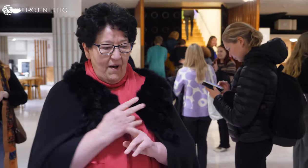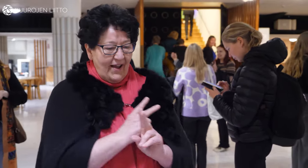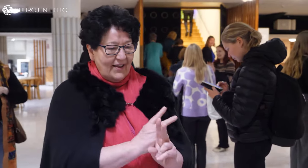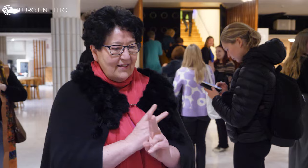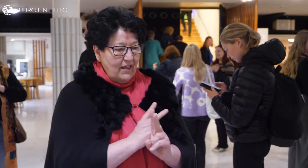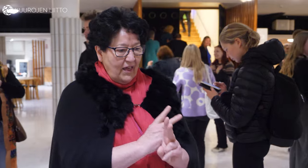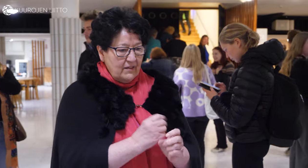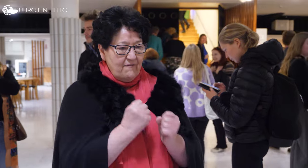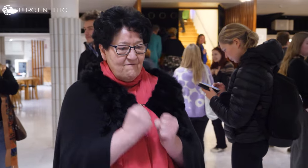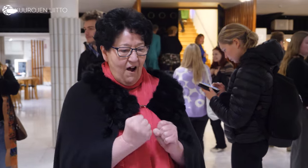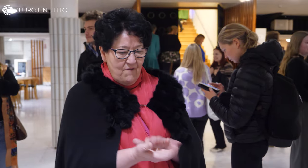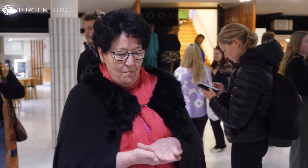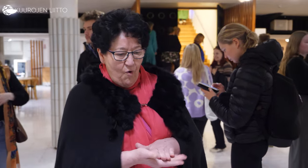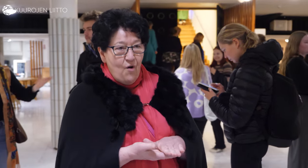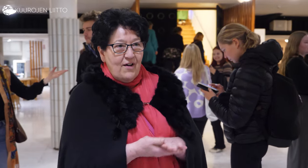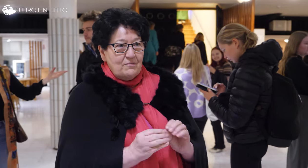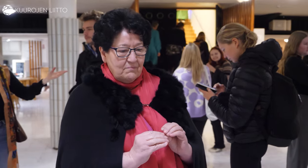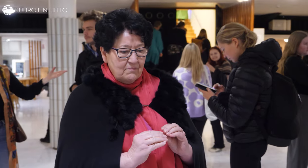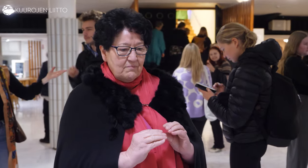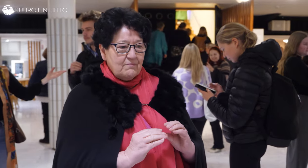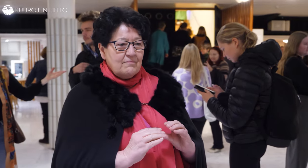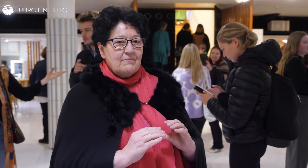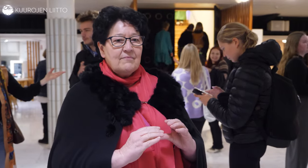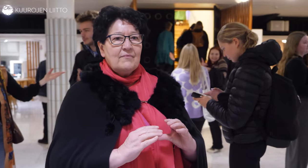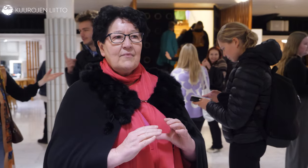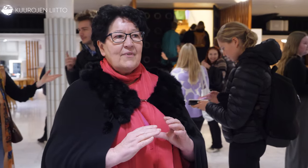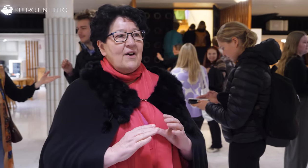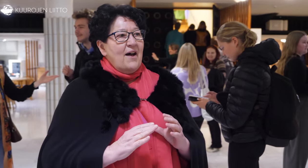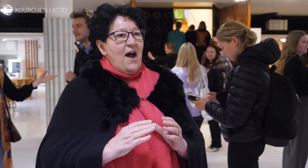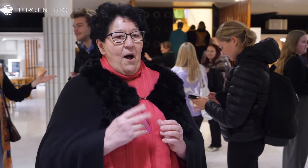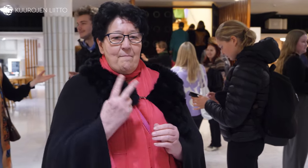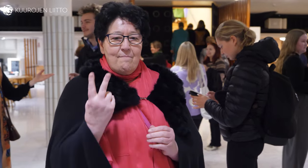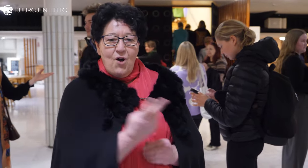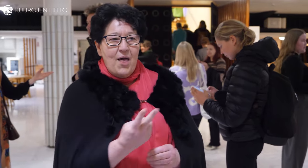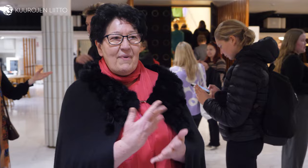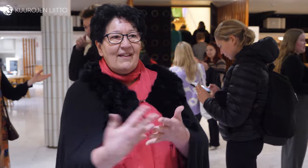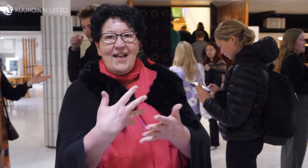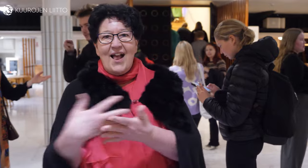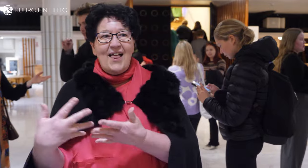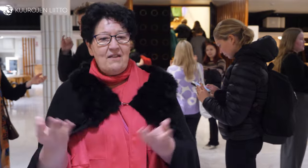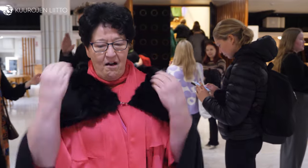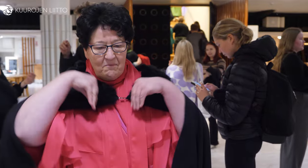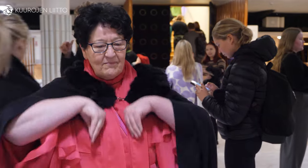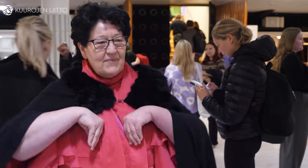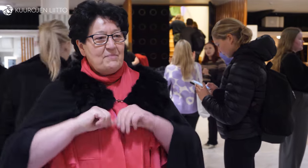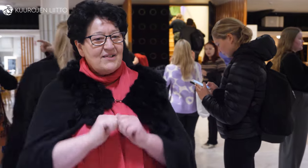Viittomakielinen identiteettini oli jo valmiiksi vahvalla pohjalla, - ja se vahvistui entisestään kun pääsin omaksumaan ja käyttämään -